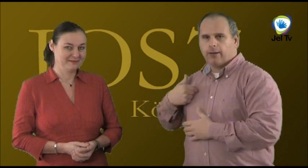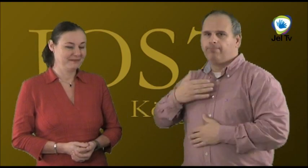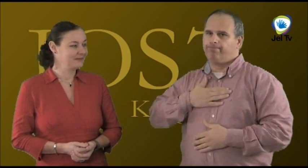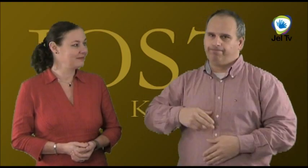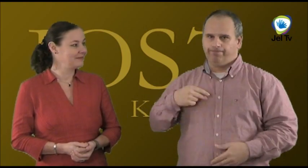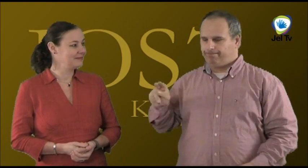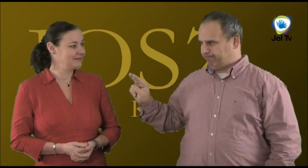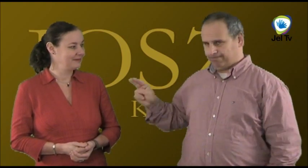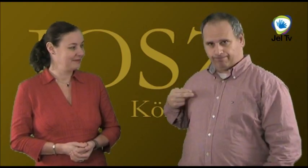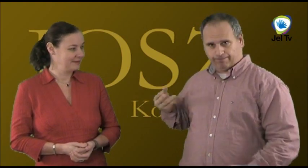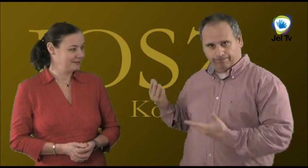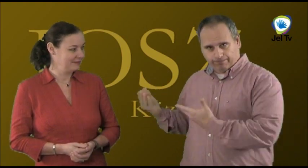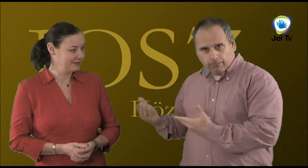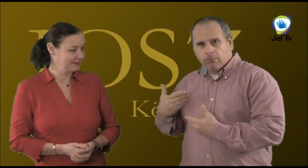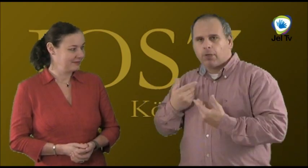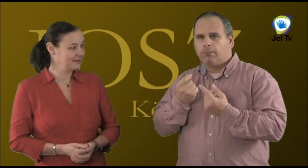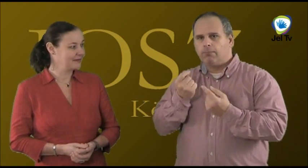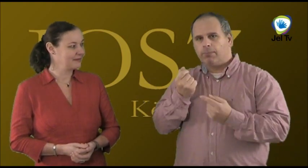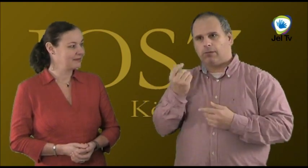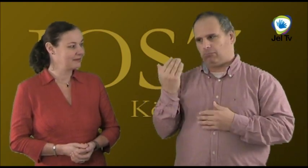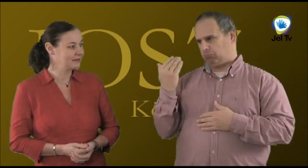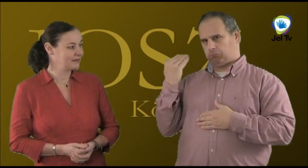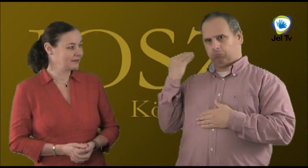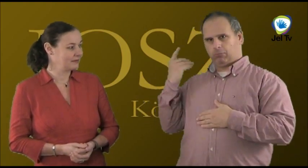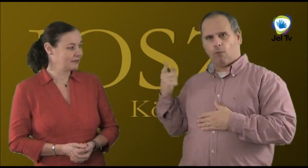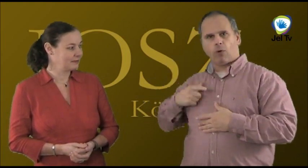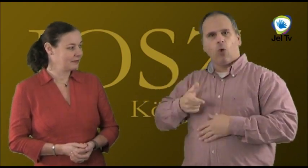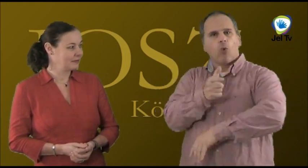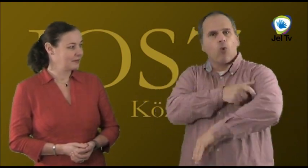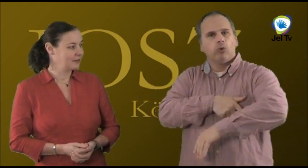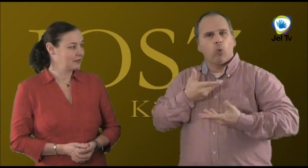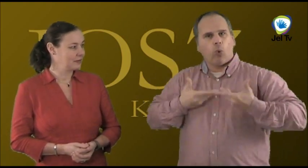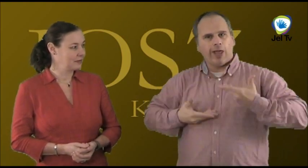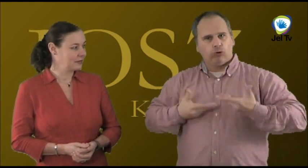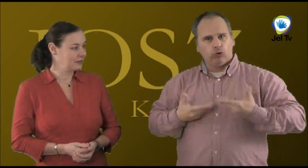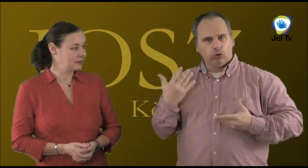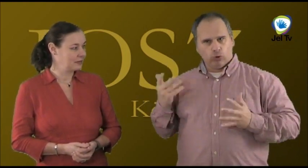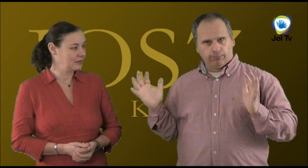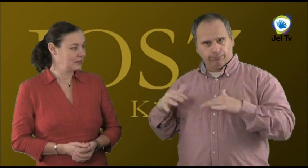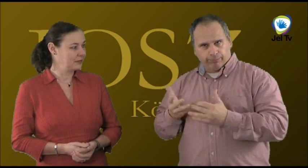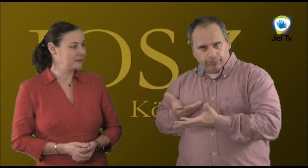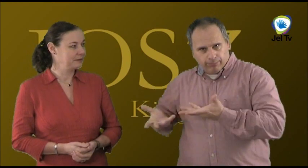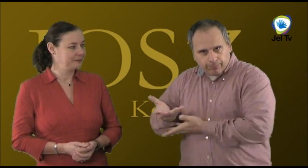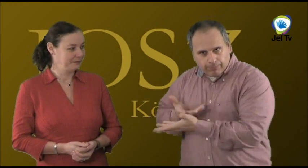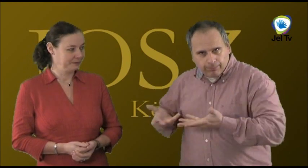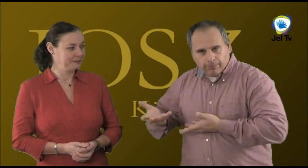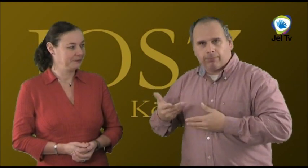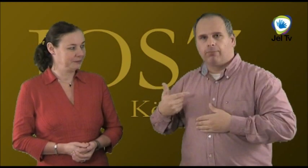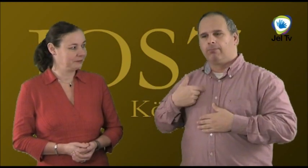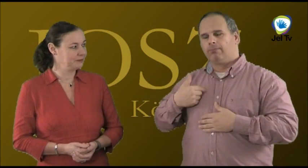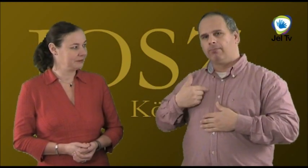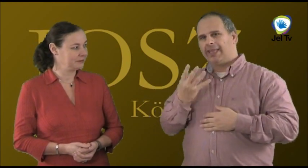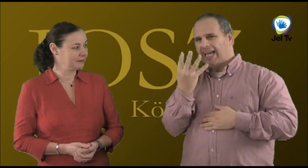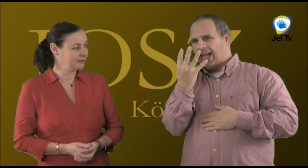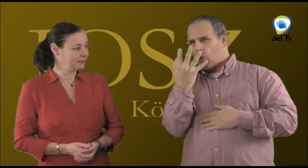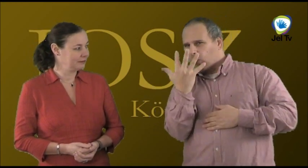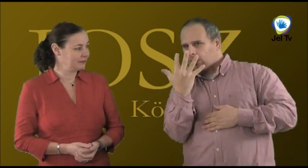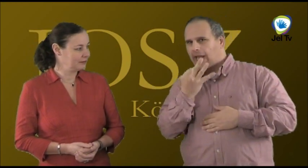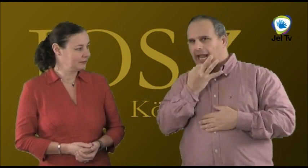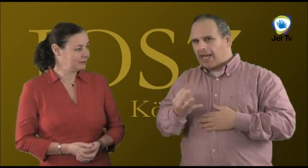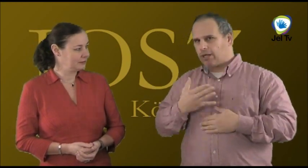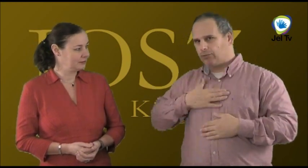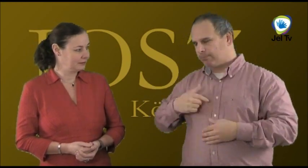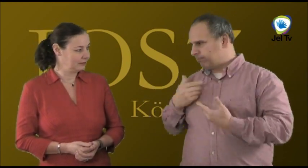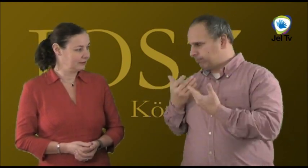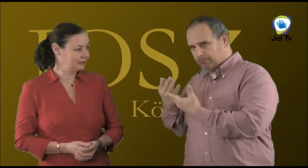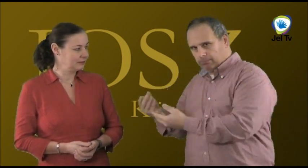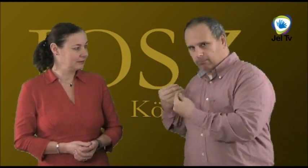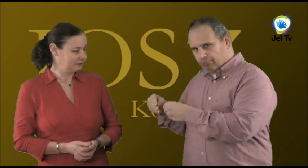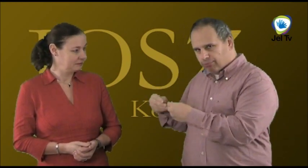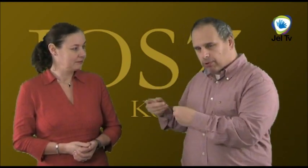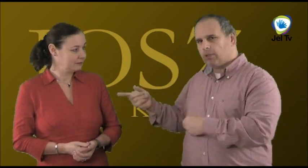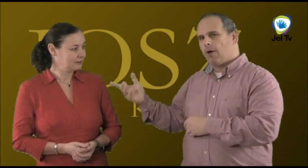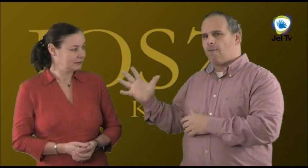Szeretném megkérdezni. Nemrégen volt kőzgyűlés, Anna felé 4-5 kérdést szeretnék feltenni, amire Anna válaszol. Rendben?